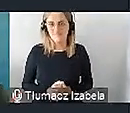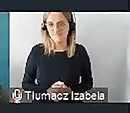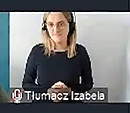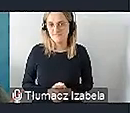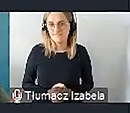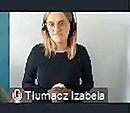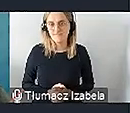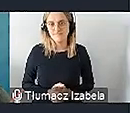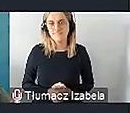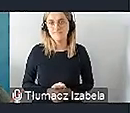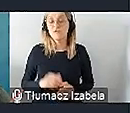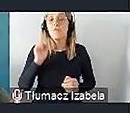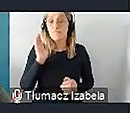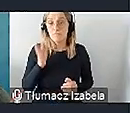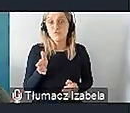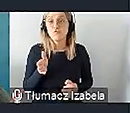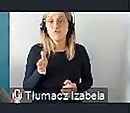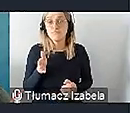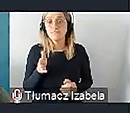Do tego będę państwa zachęcał.